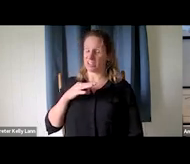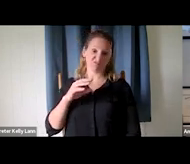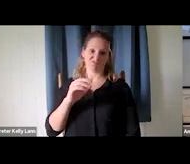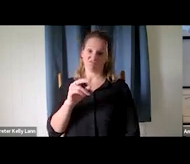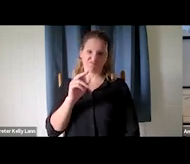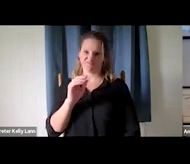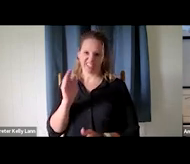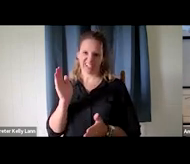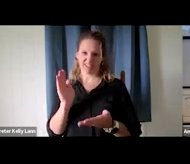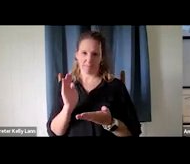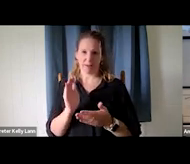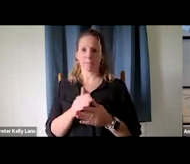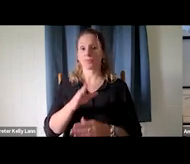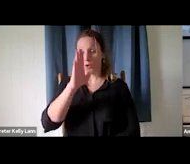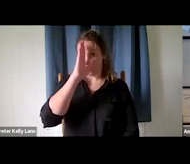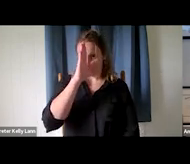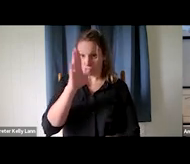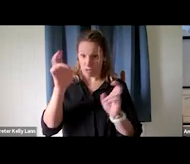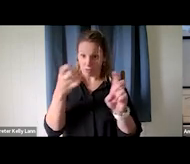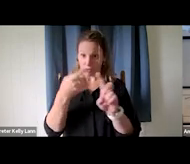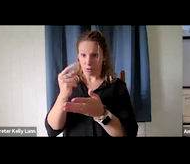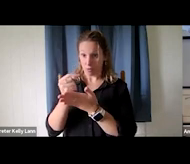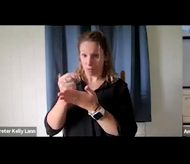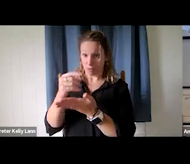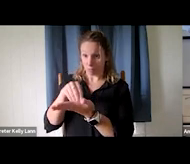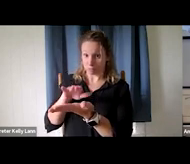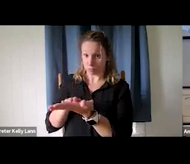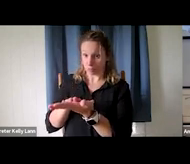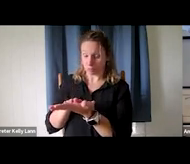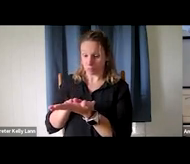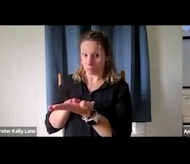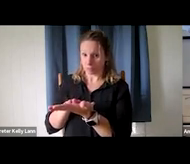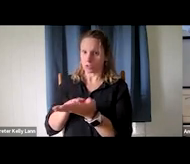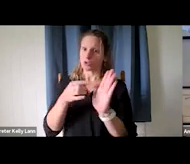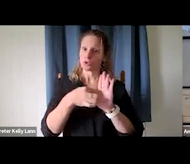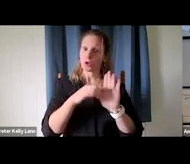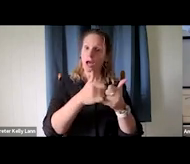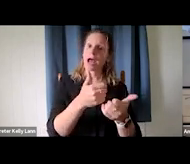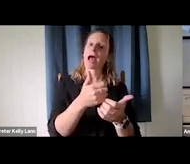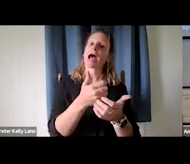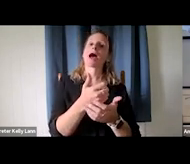Así que tomé citas directas de sus registros de tratamiento para documentar cómo sus síntomas persistían